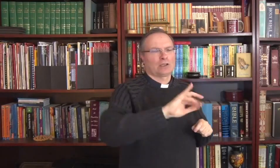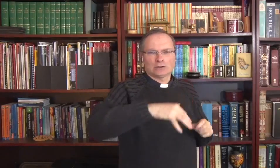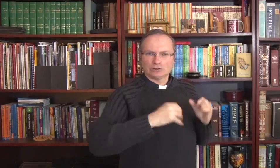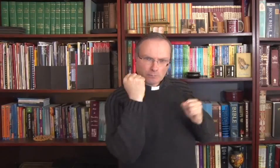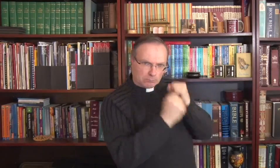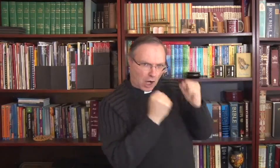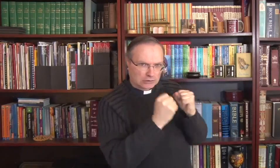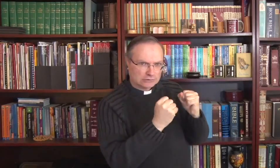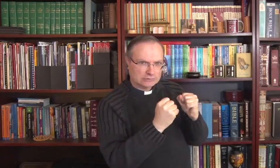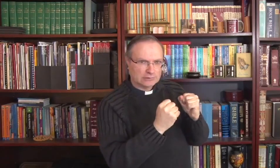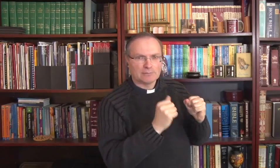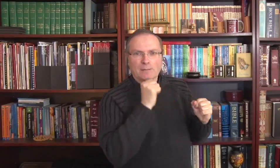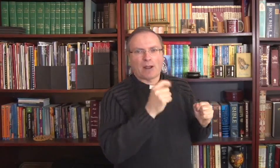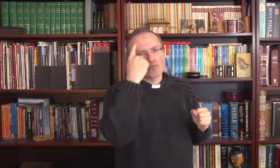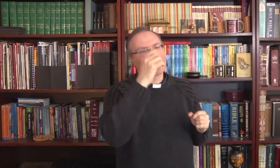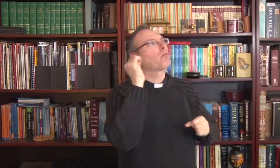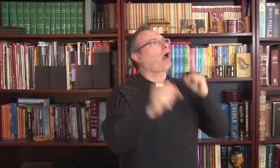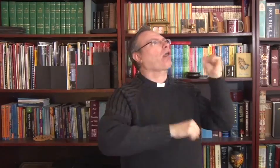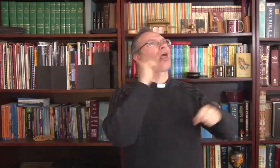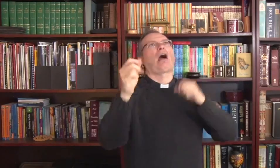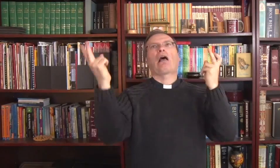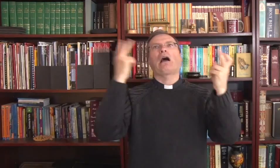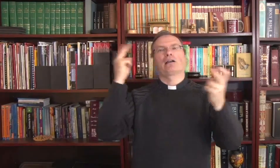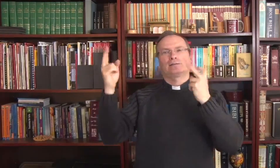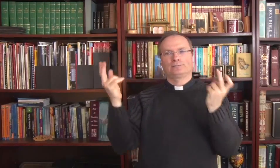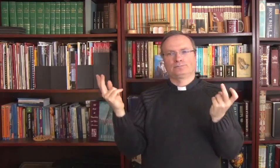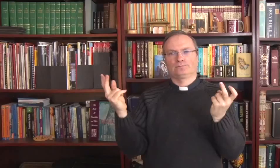je boxe, mais non pour battre l’air.